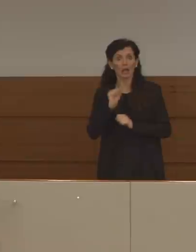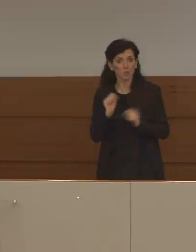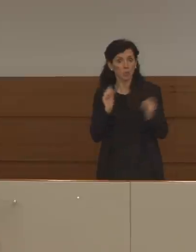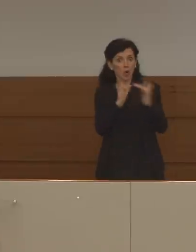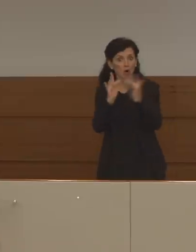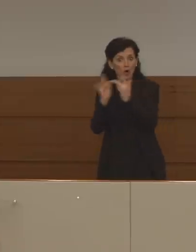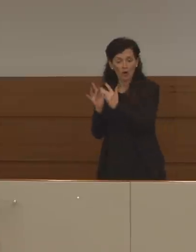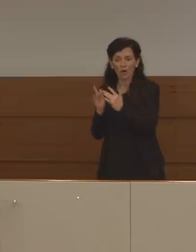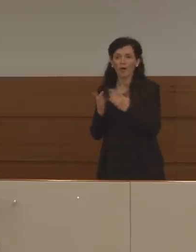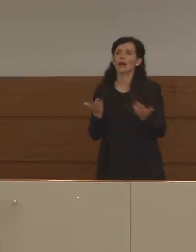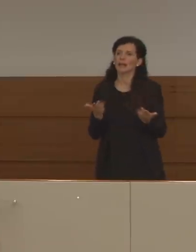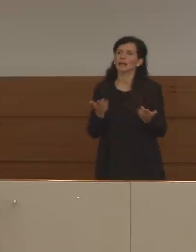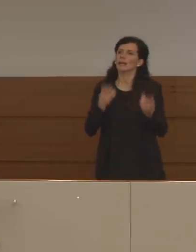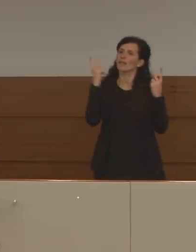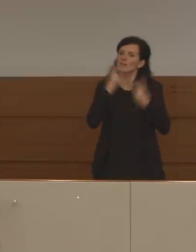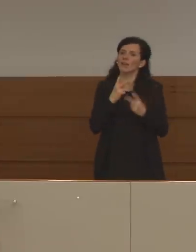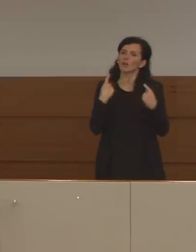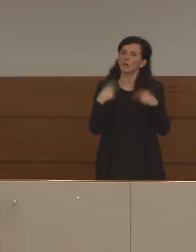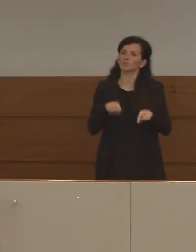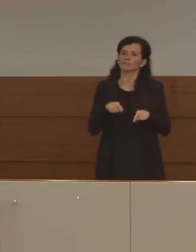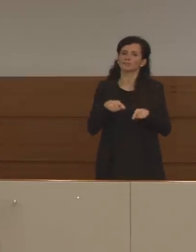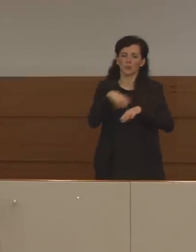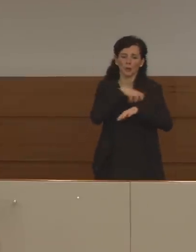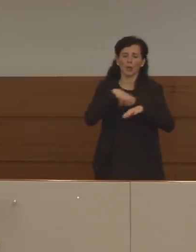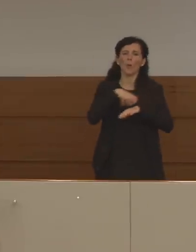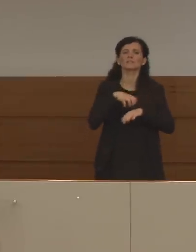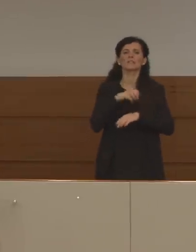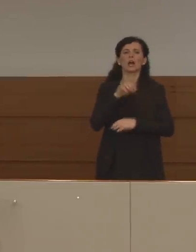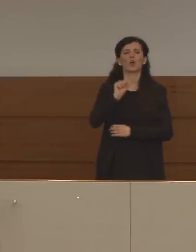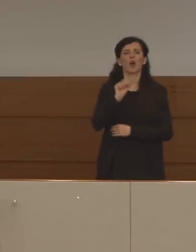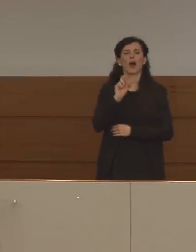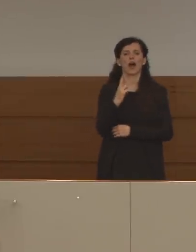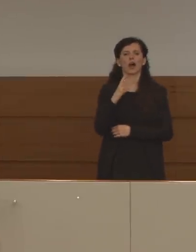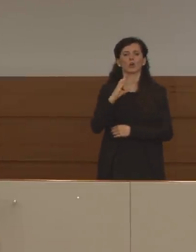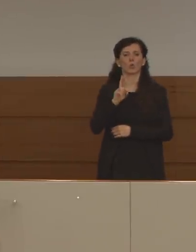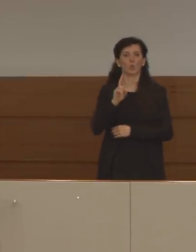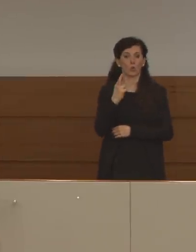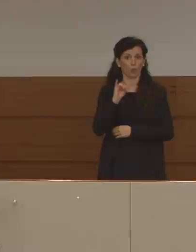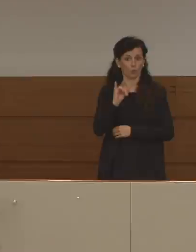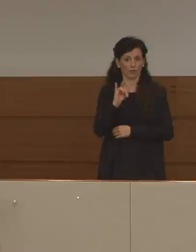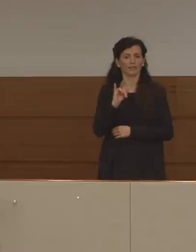È proprio questo il compito del Commissario Arcuri che è arrivato per